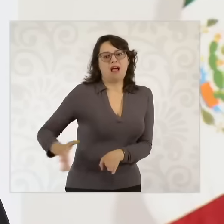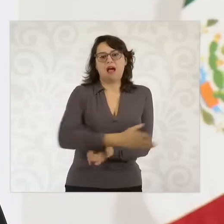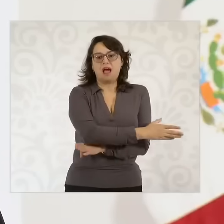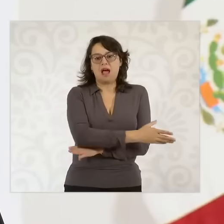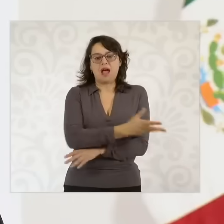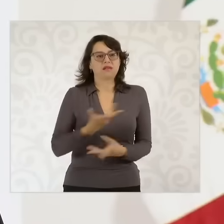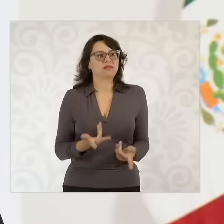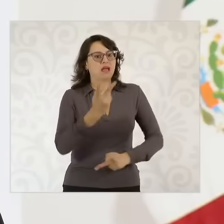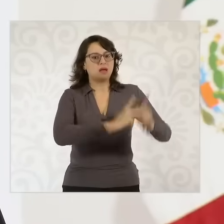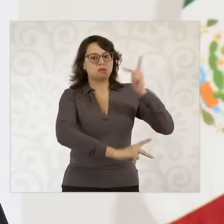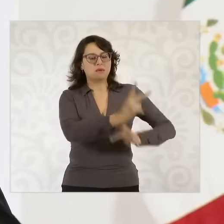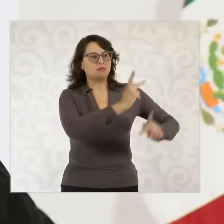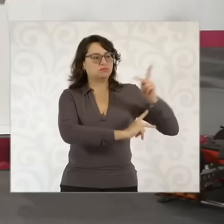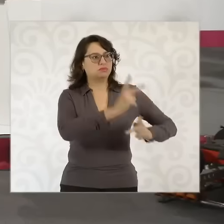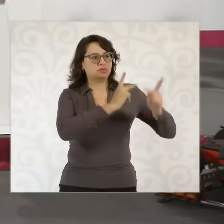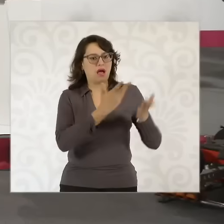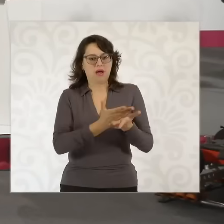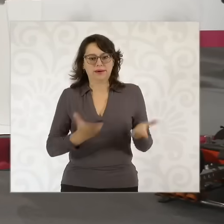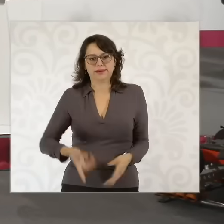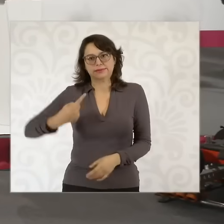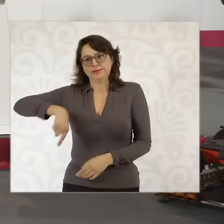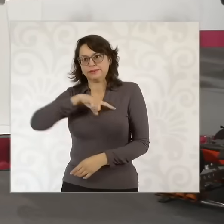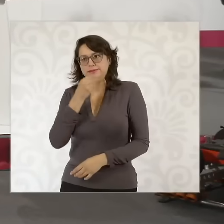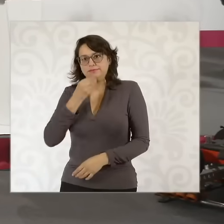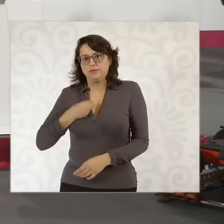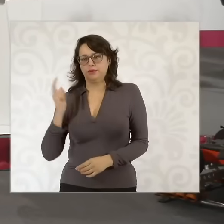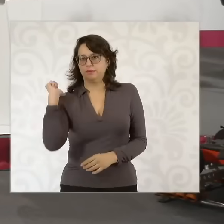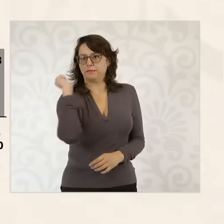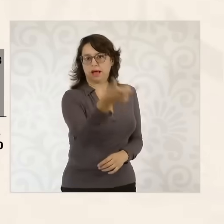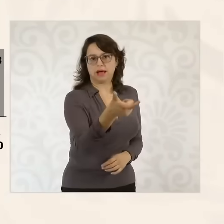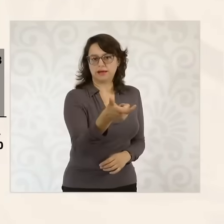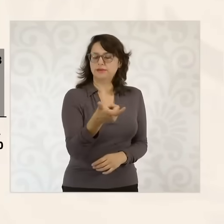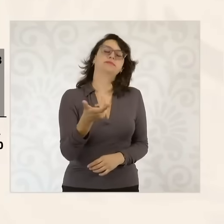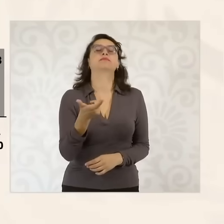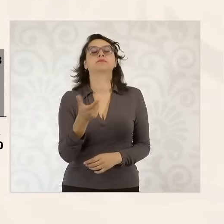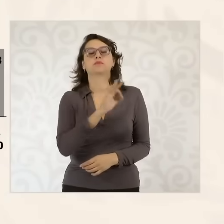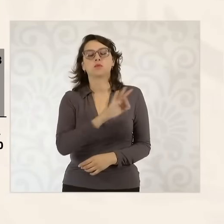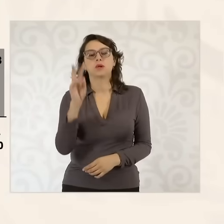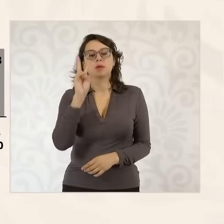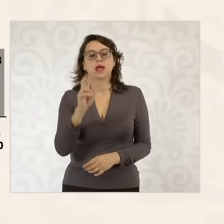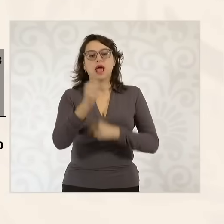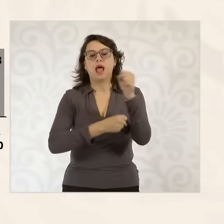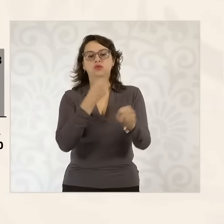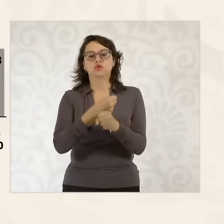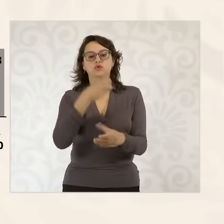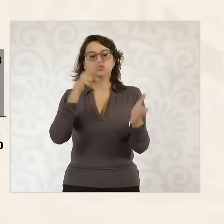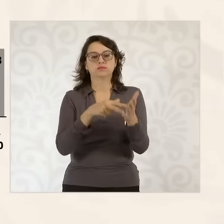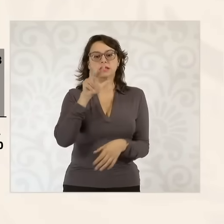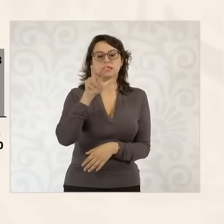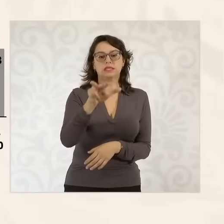la cuarta transformación. Ahí tenemos a partir del 2000 eh 18 tenemos y hasta la estimación